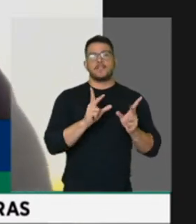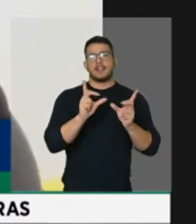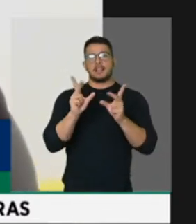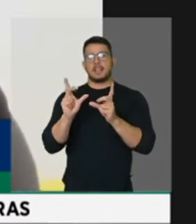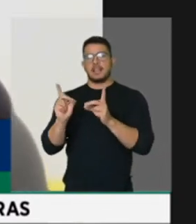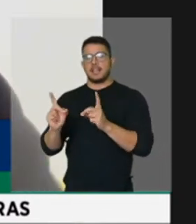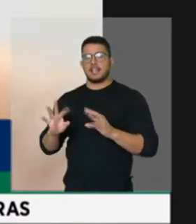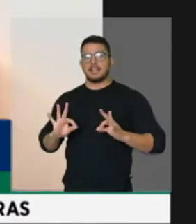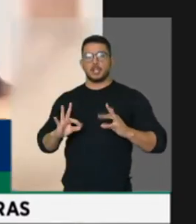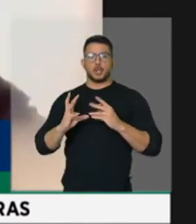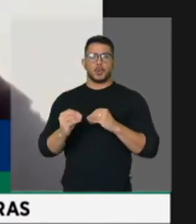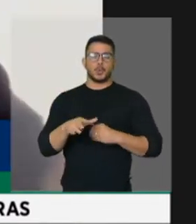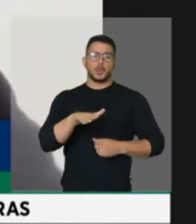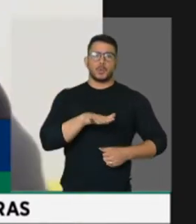MANIFESTOU TRAIÇÃO AO SEU PASSADO. ESQUEÇAM TUDO O QUE